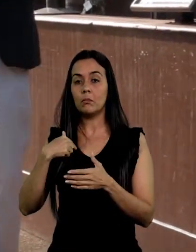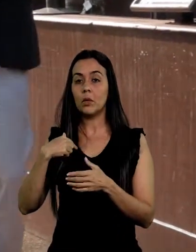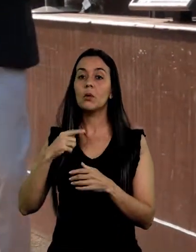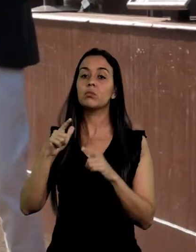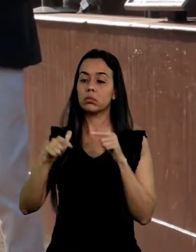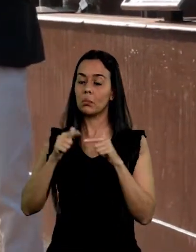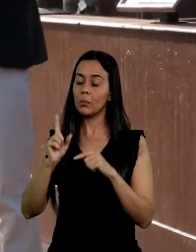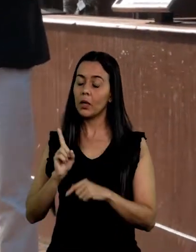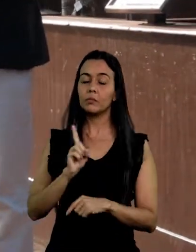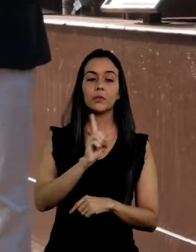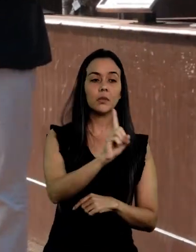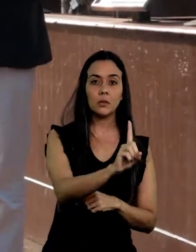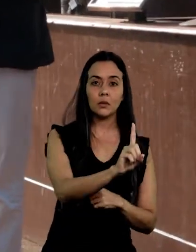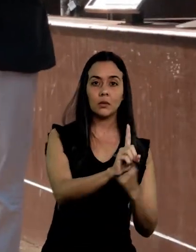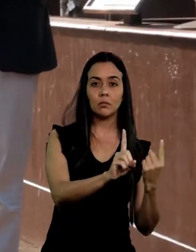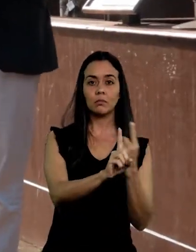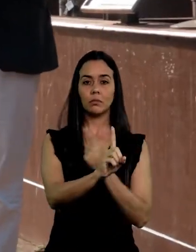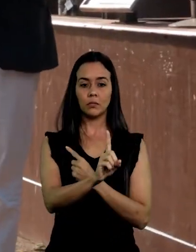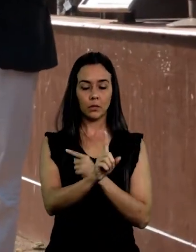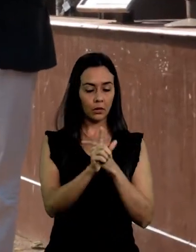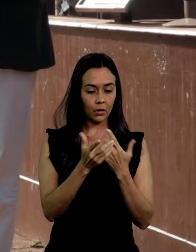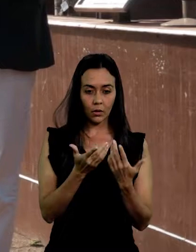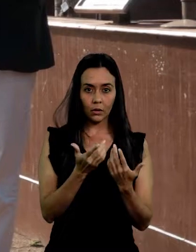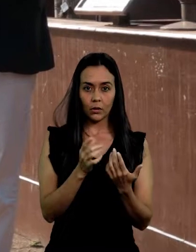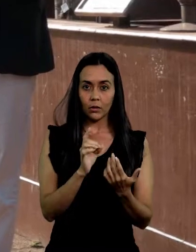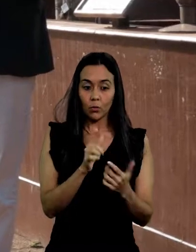E era, às vezes, triste, porque os pacientes não podiam receber visita,